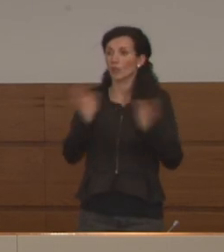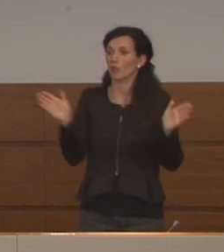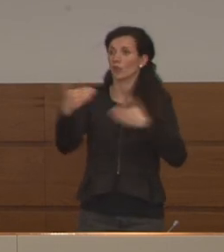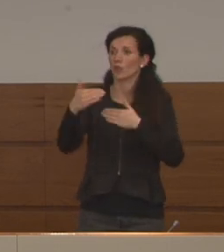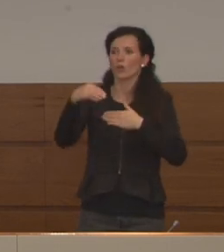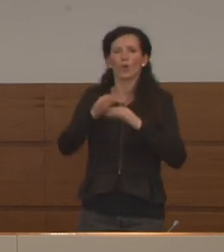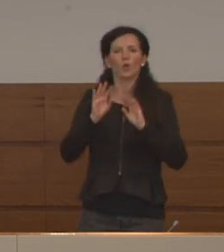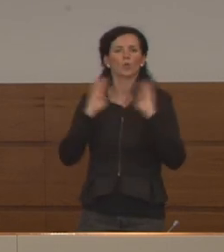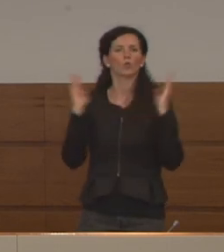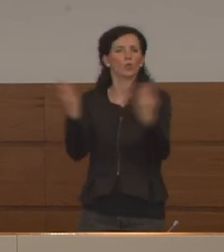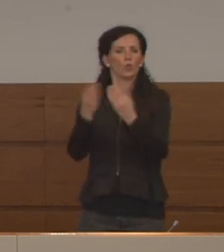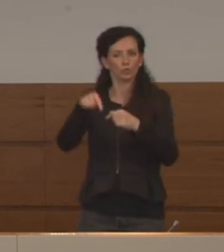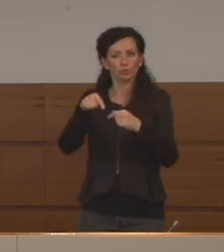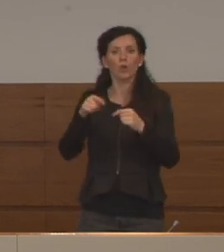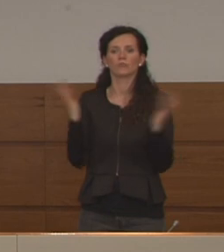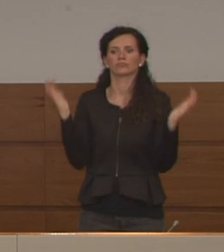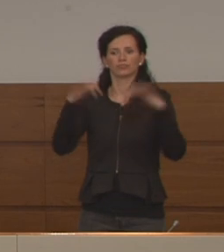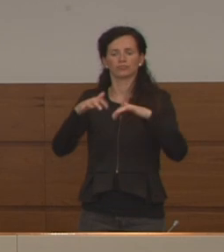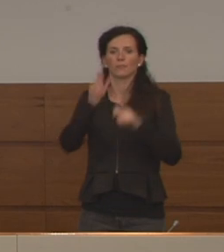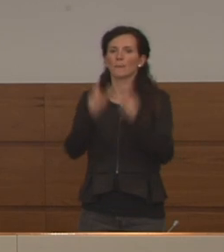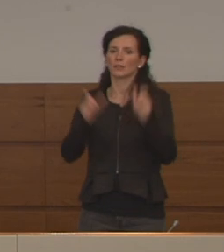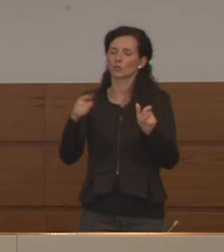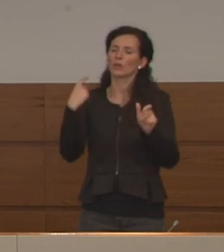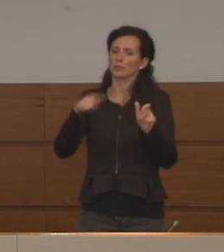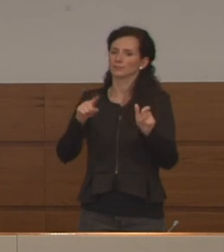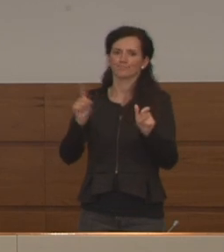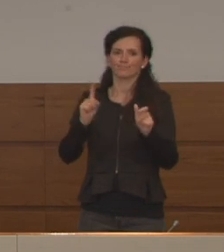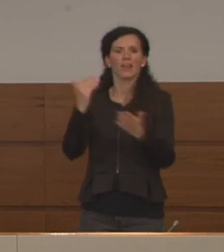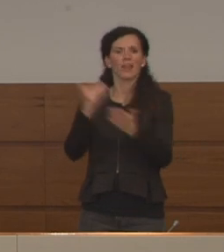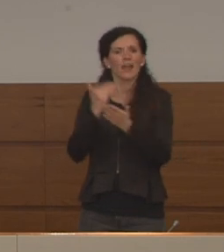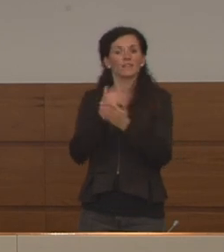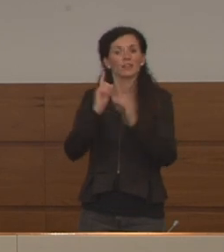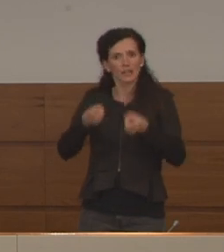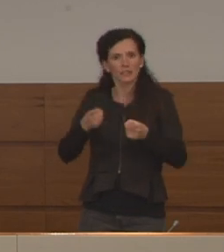ambienti confinati. Questo è un discorso che è determinato